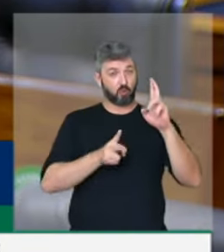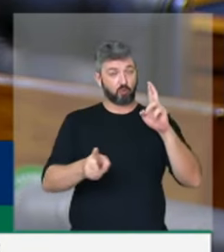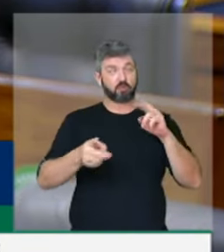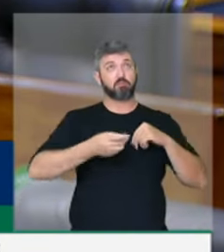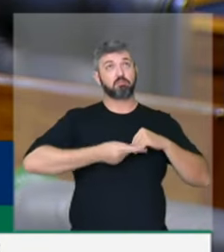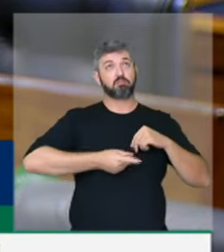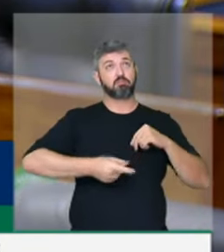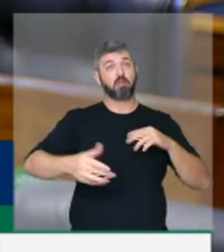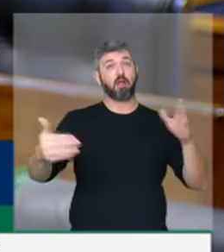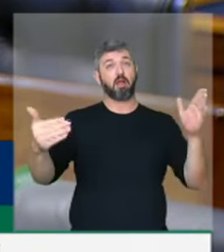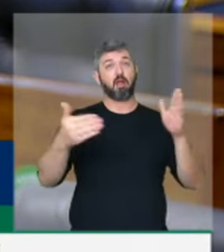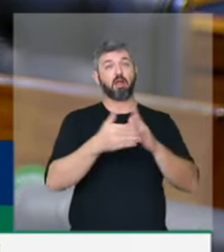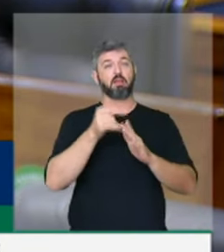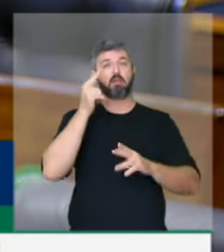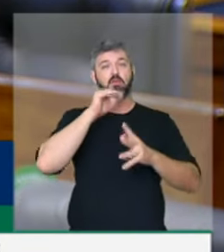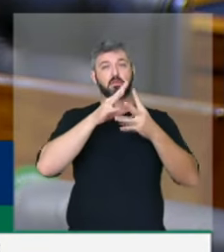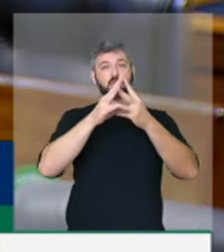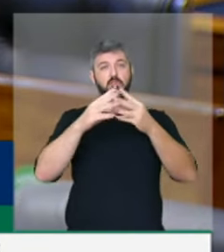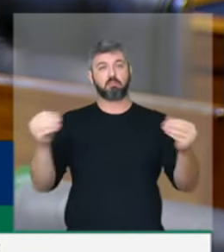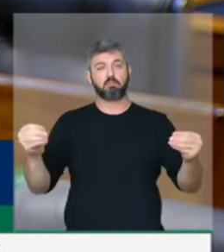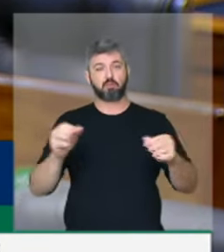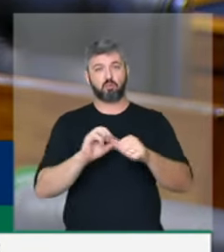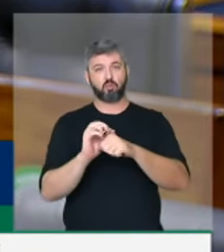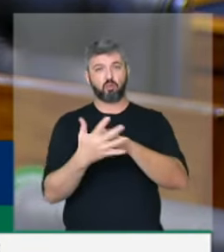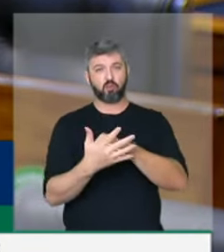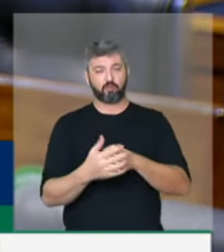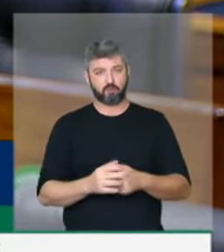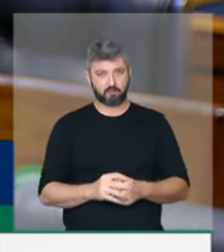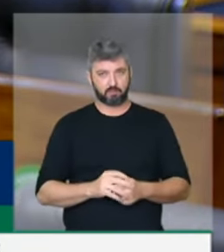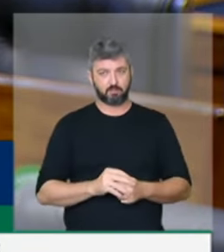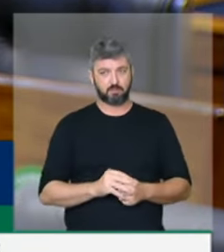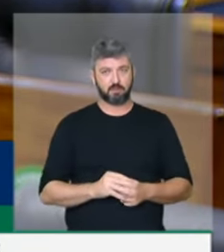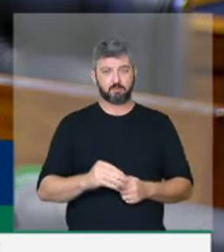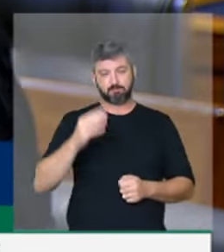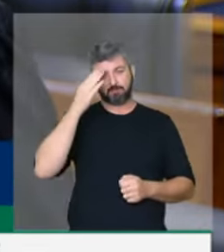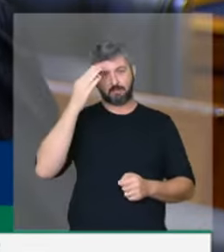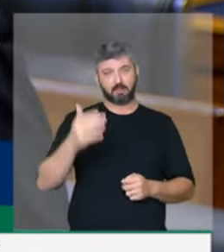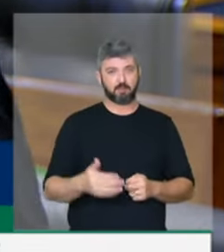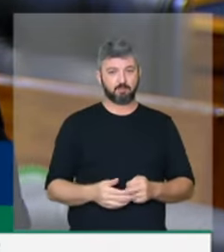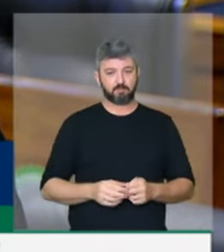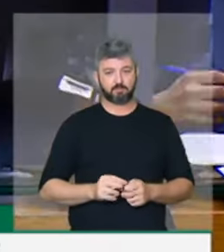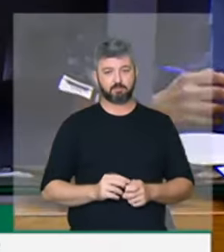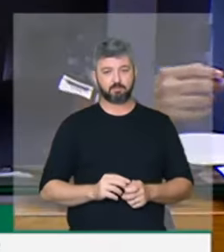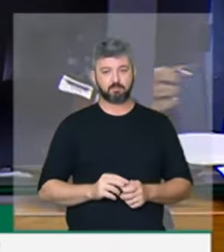CONTA DE ENCERRAR A PANDEMIA. OBRIGADO, PRESIDENTE. [PRESIDENTE]: AQUELES QUE FOREM PELA APROVAÇÃO DO REQUERIMENTO PERMANEÇAM COMO